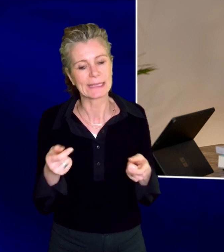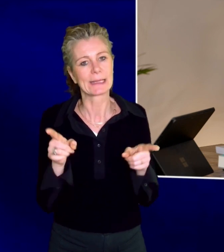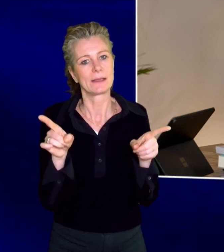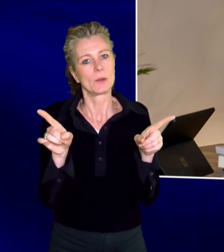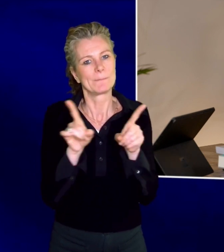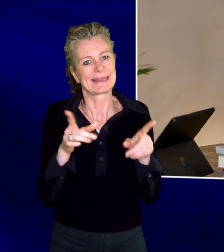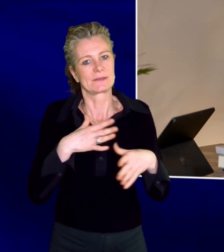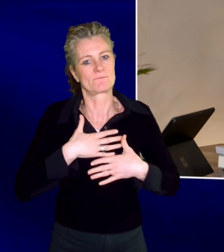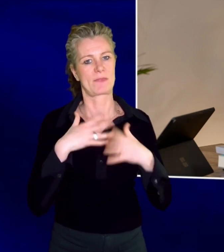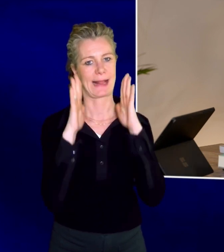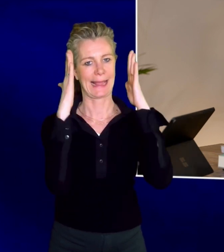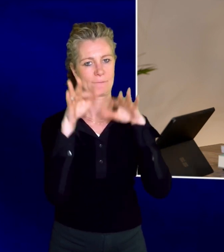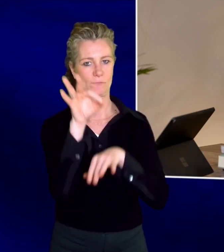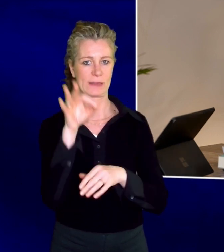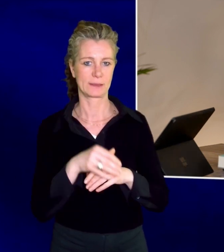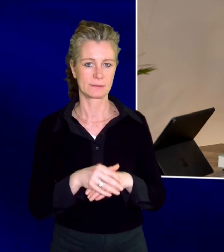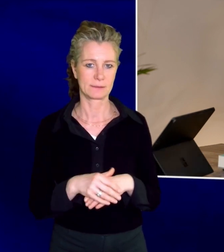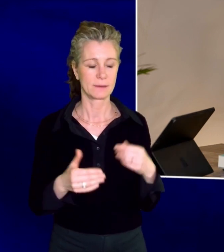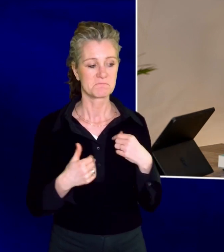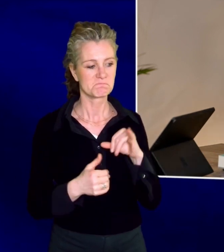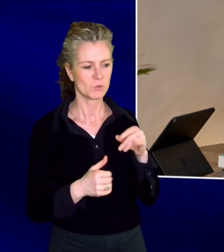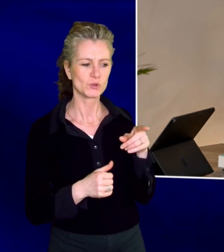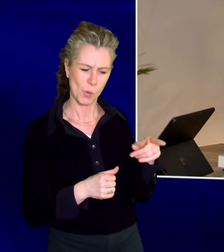En Joyce, ik vind dat je dat prachtig gedaan hebt met dit boek...